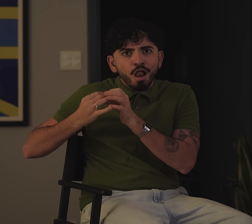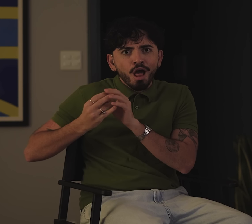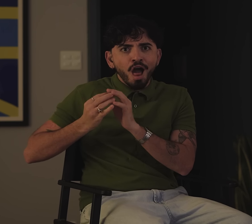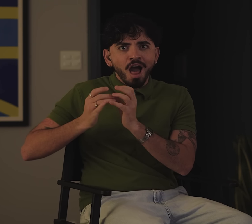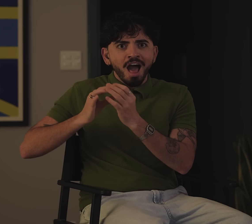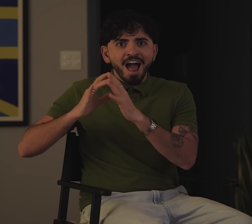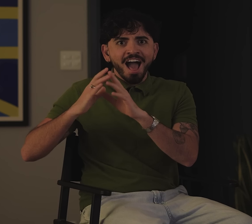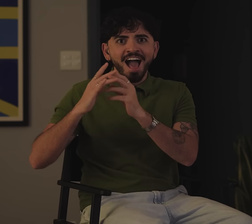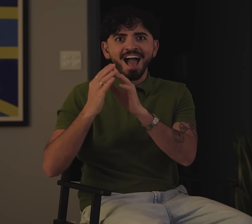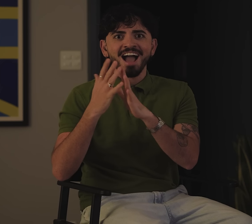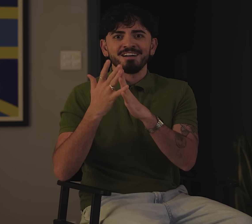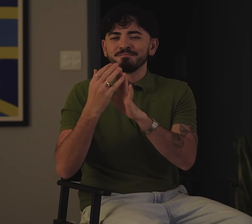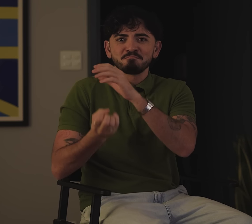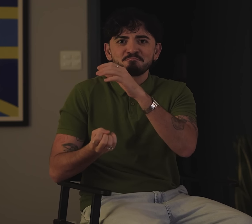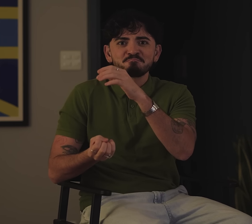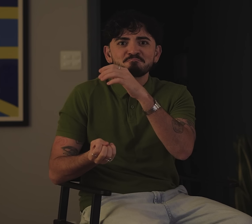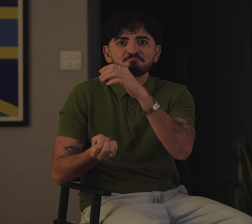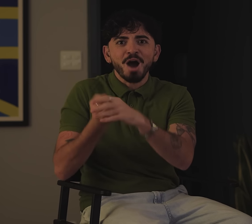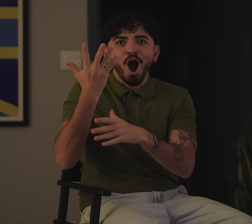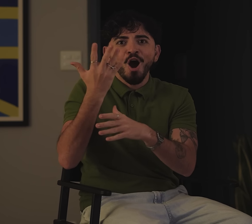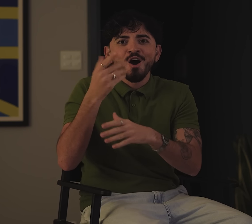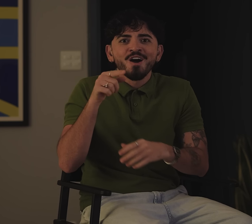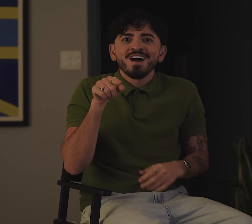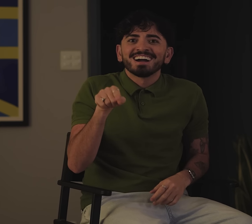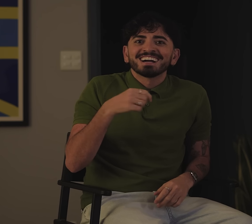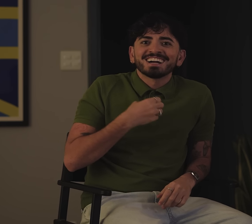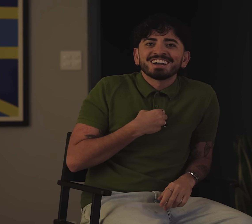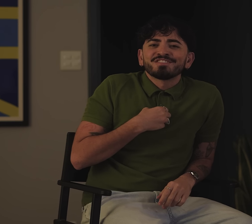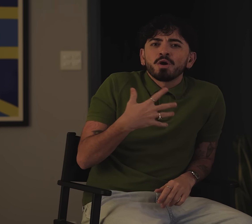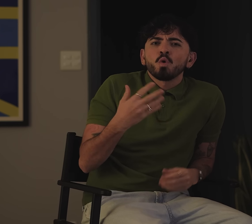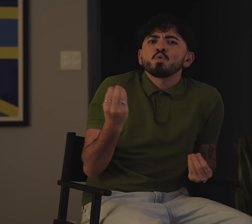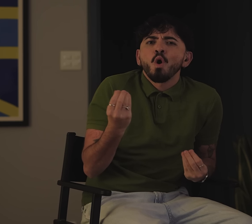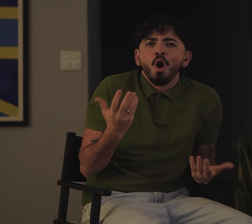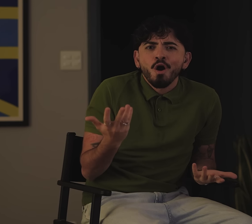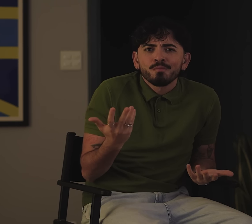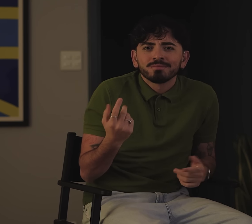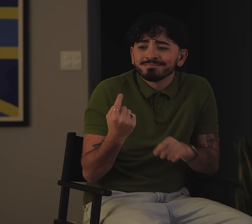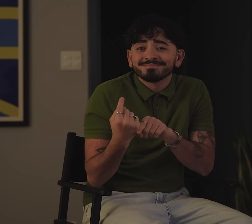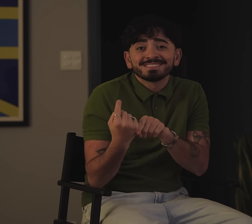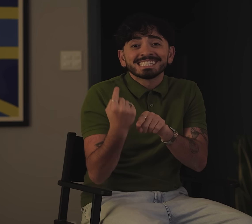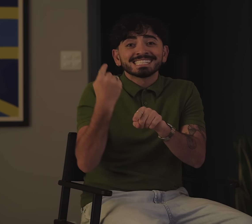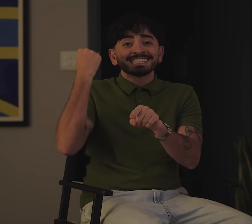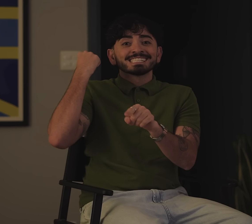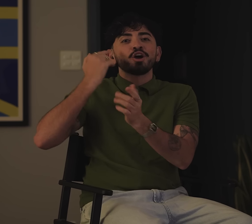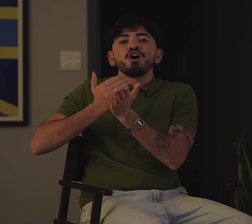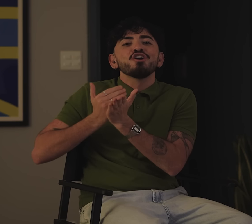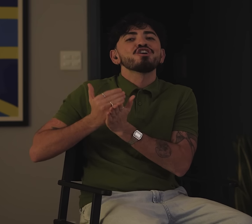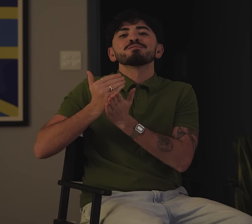que foi plantada, começou a florescer, crescer, foi se transformando… E assim começou a Euforie-se. Mas como começou?